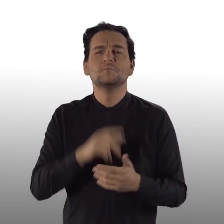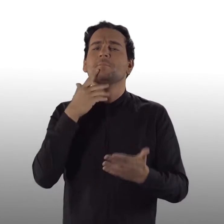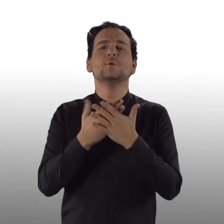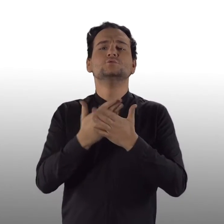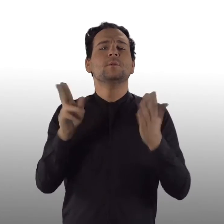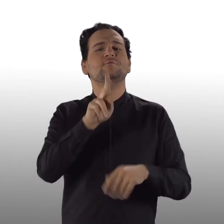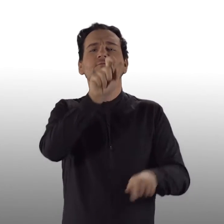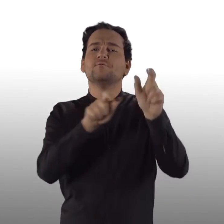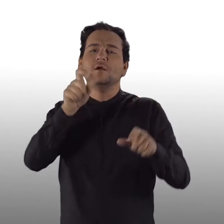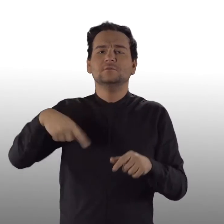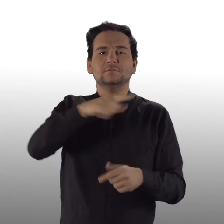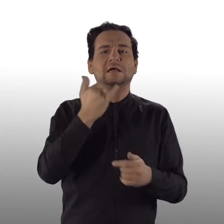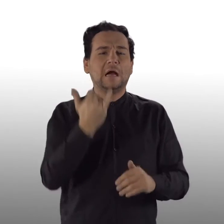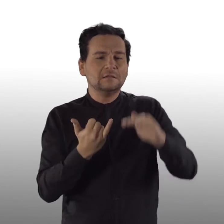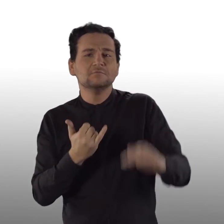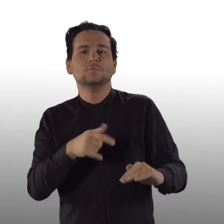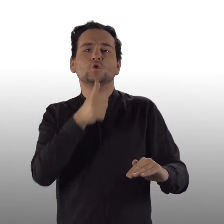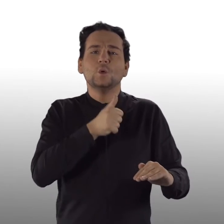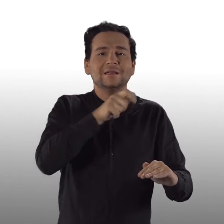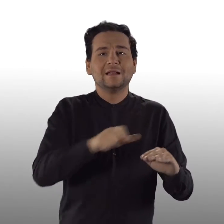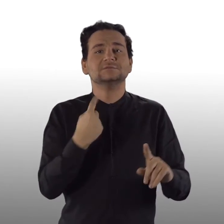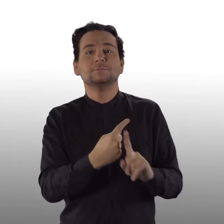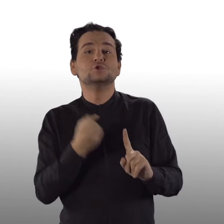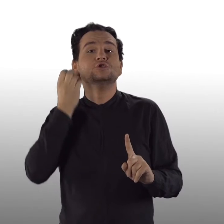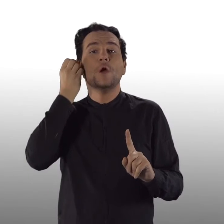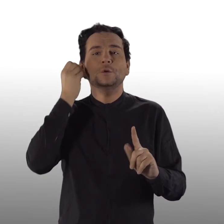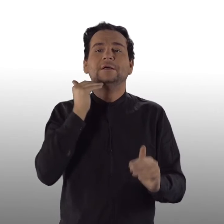Personen, die zum Beispiel als Kind oder Jugendlicher schwerhörig waren